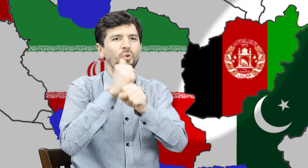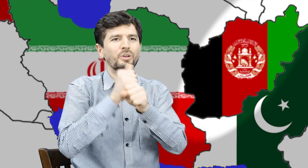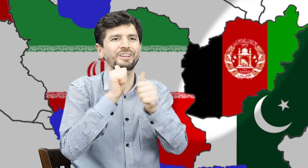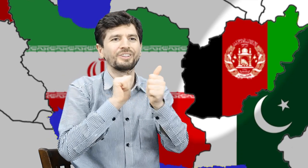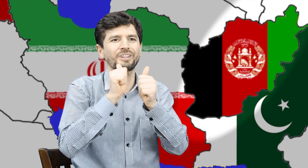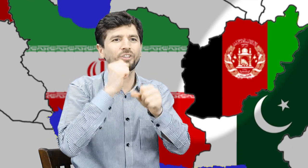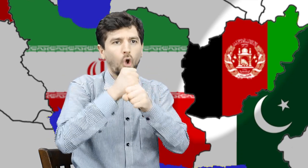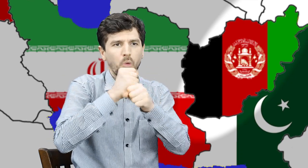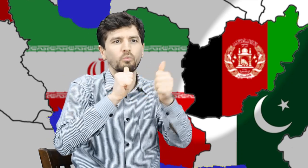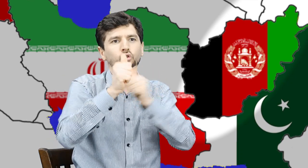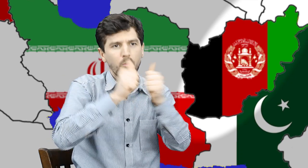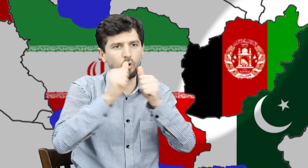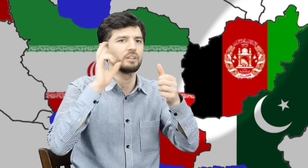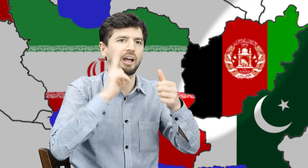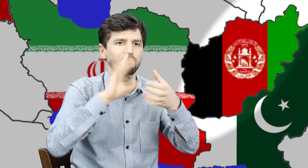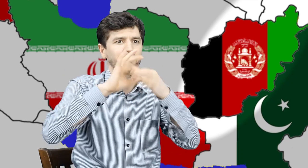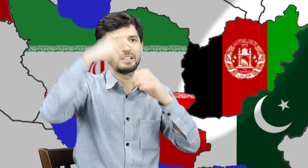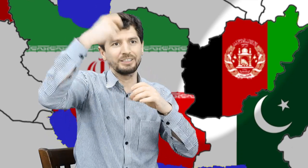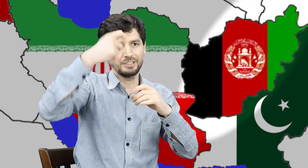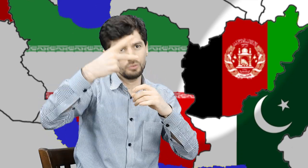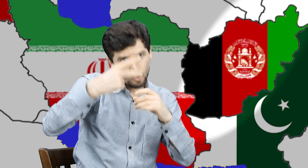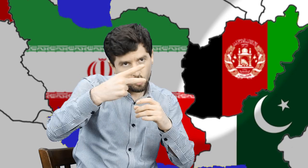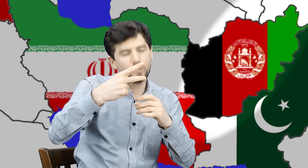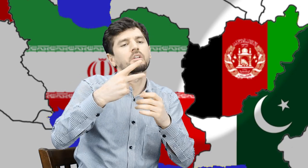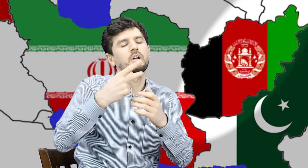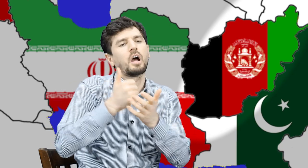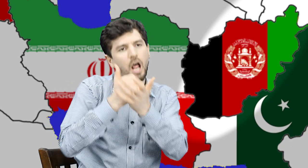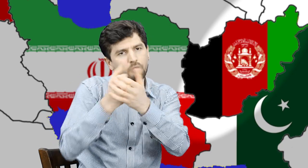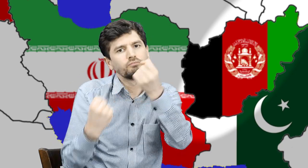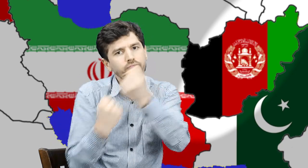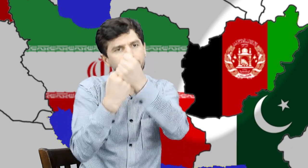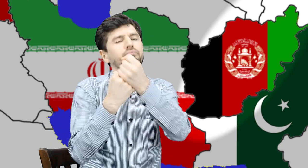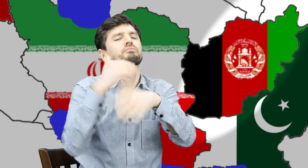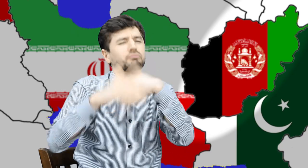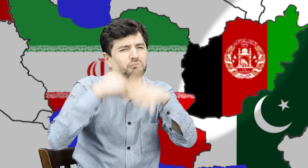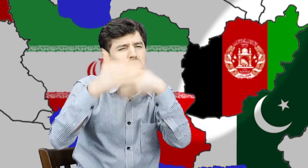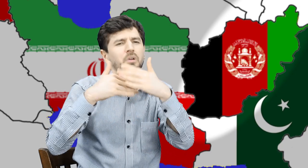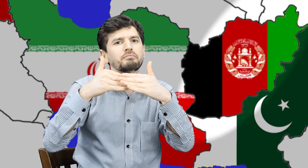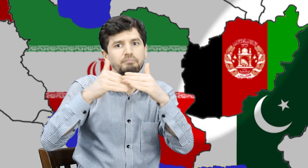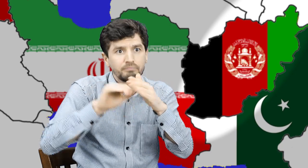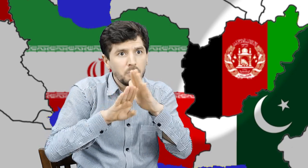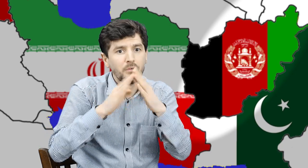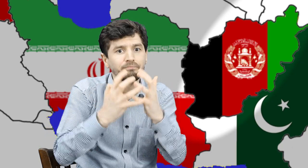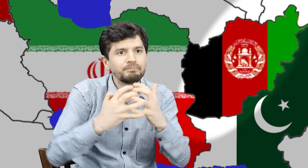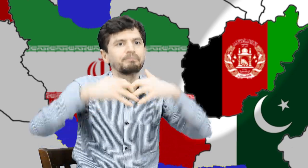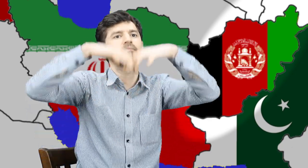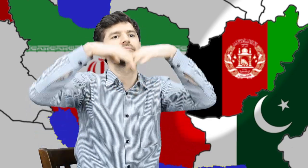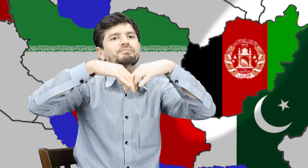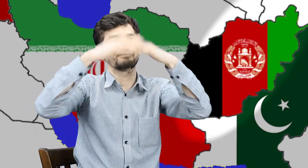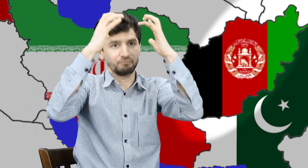arbeitete dort als 2. Präsident vom Sportverein für Taube. Ich unterstützte den Verein, es lief ziemlich gut.